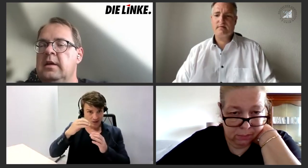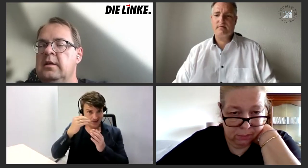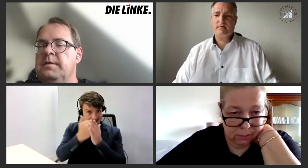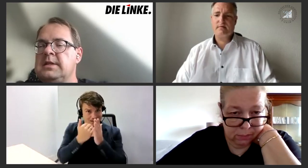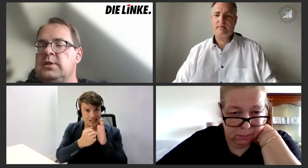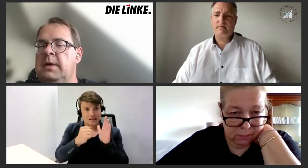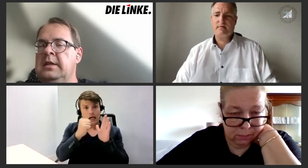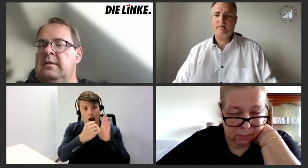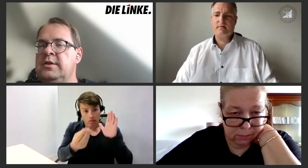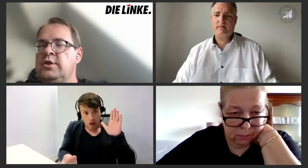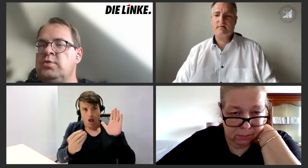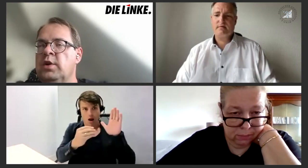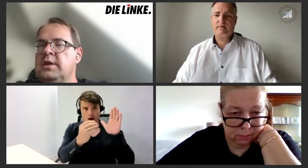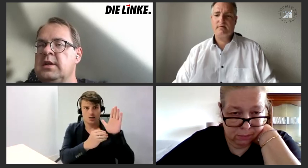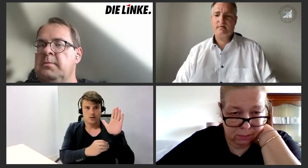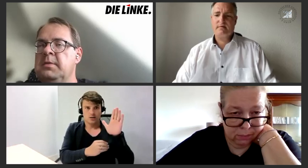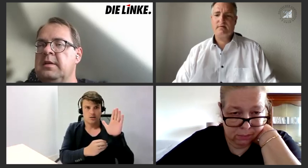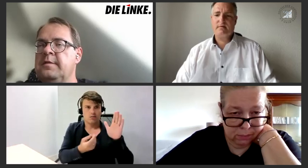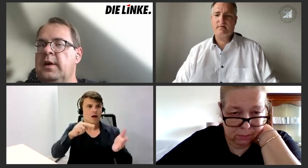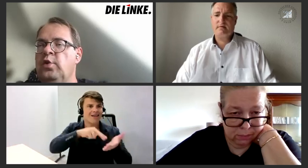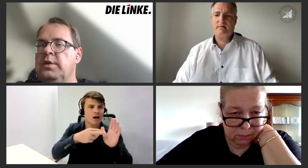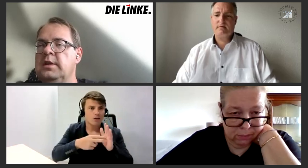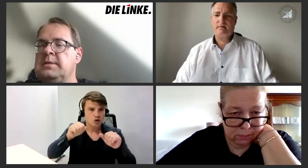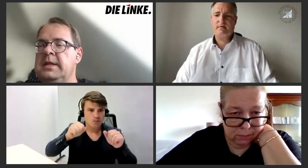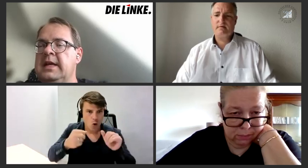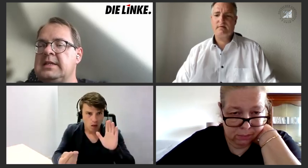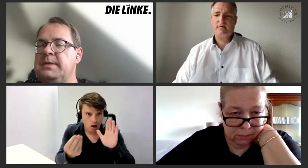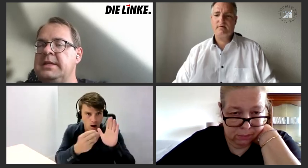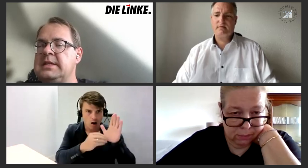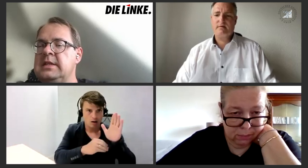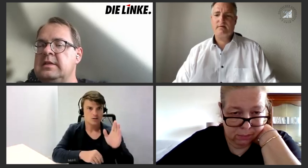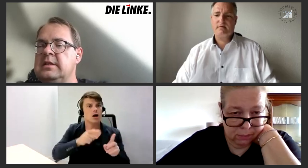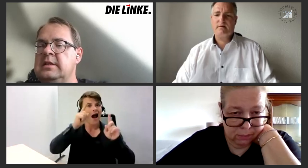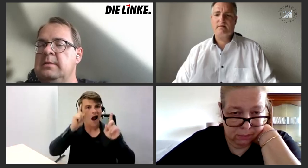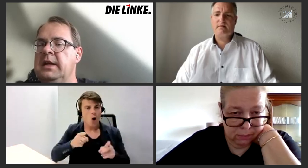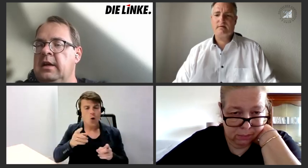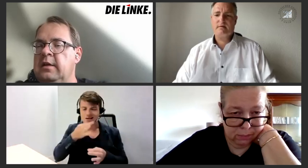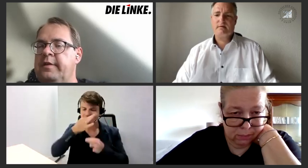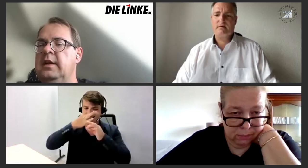ergänzt werden, was zum Einen die technischen Möglichkeiten betrifft, auch das man explizit